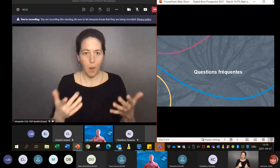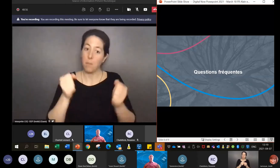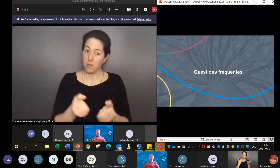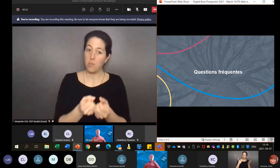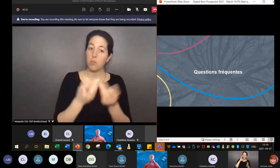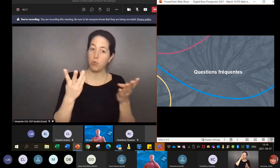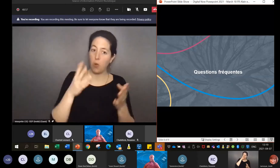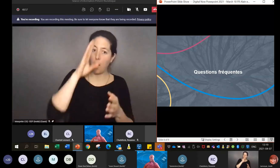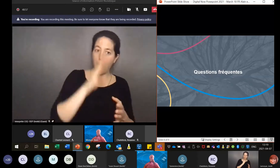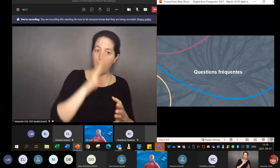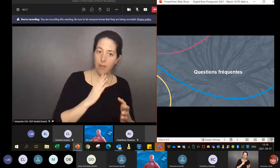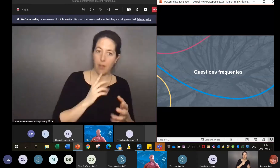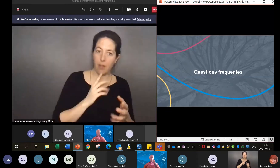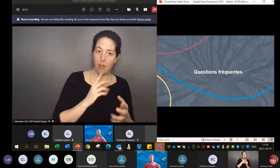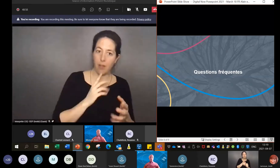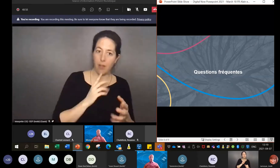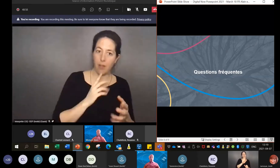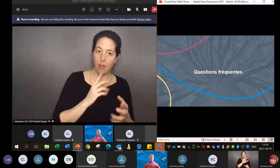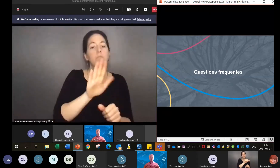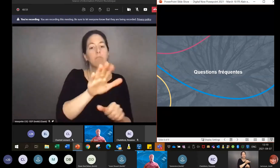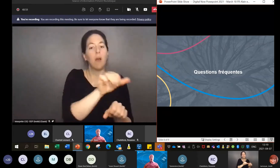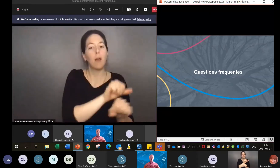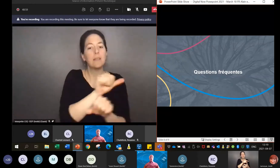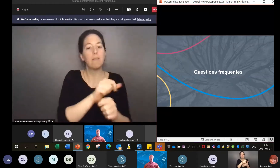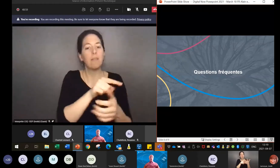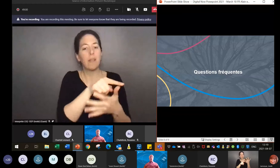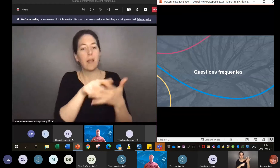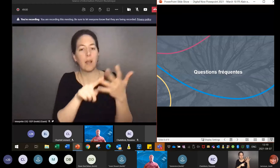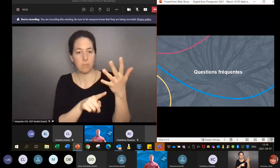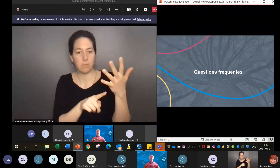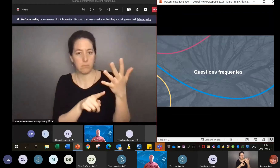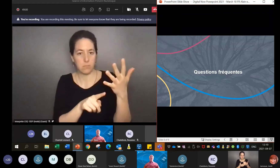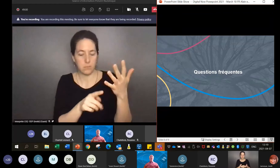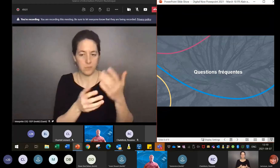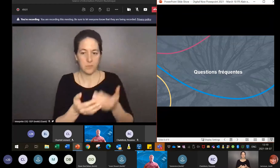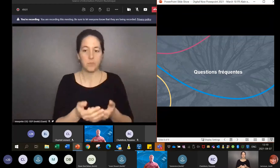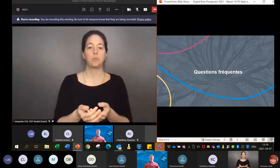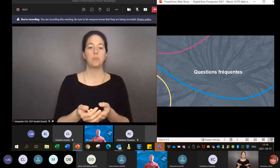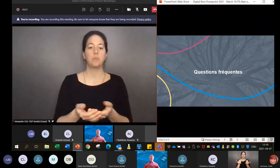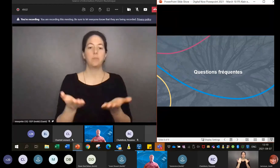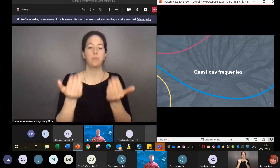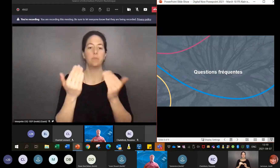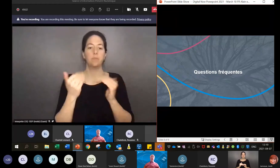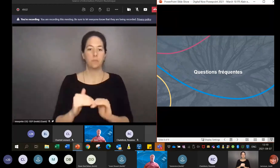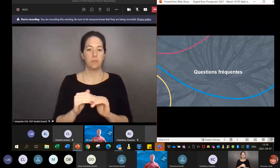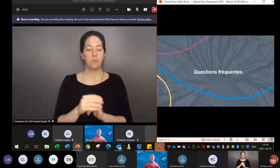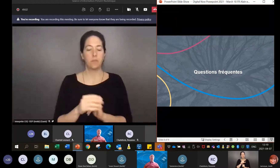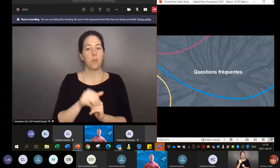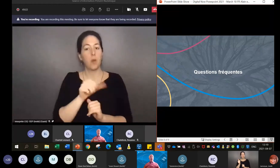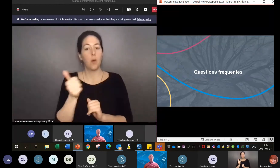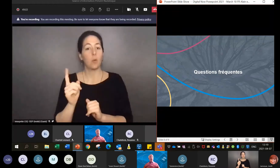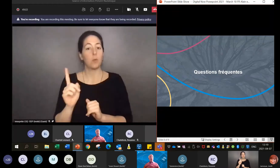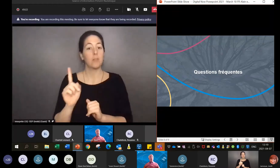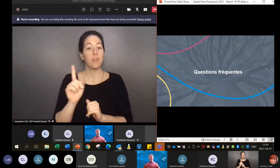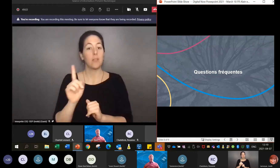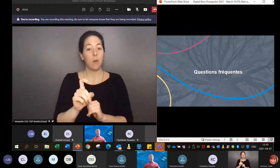Une question qui touche la relation avec les programmes